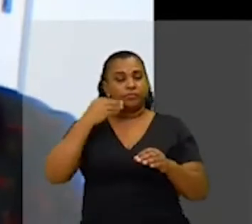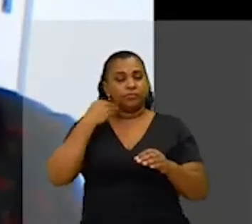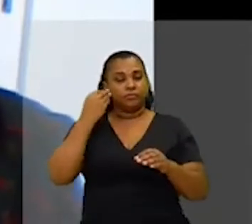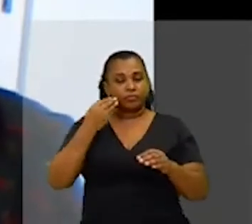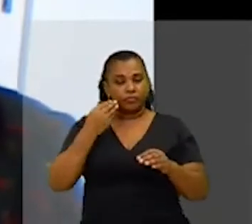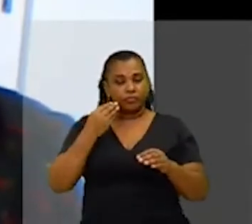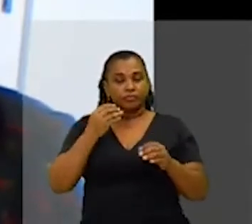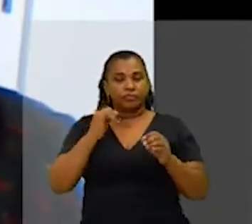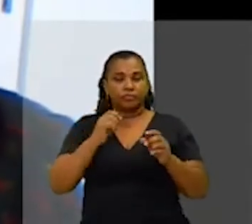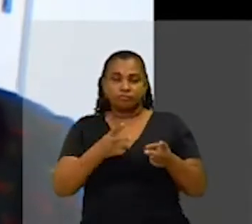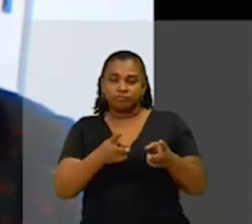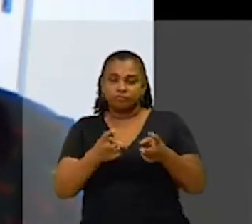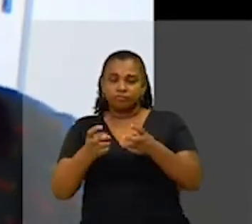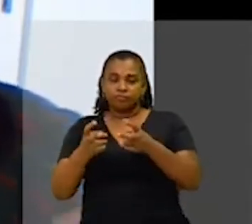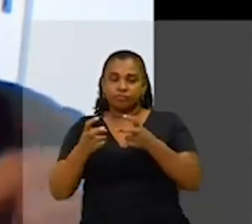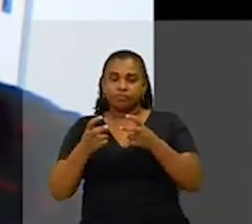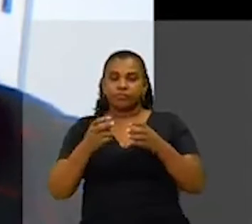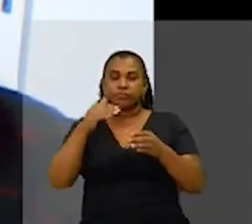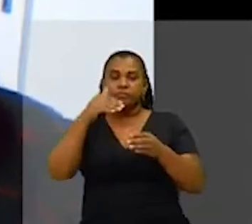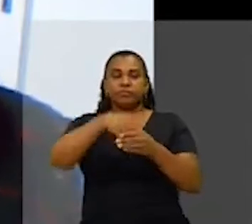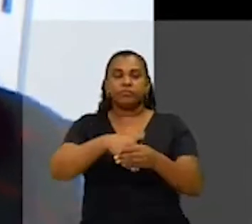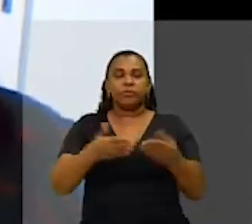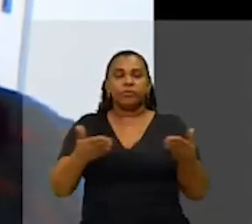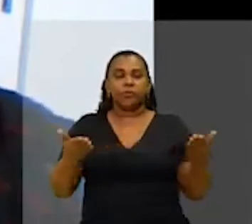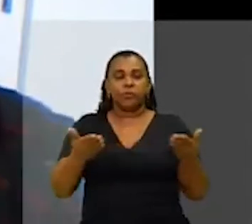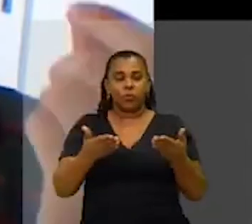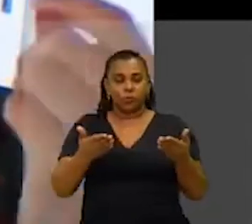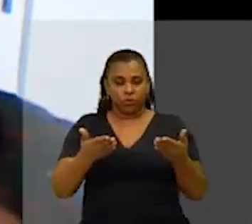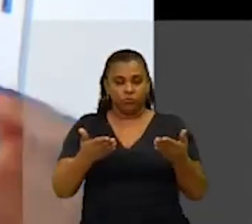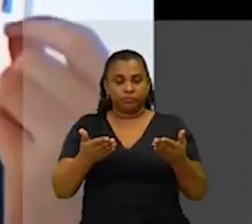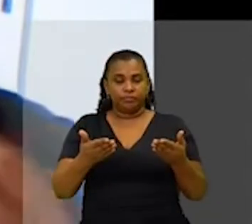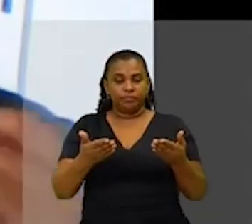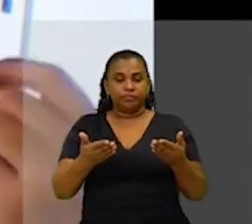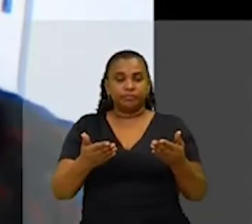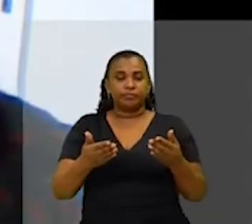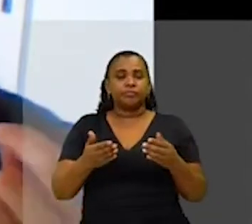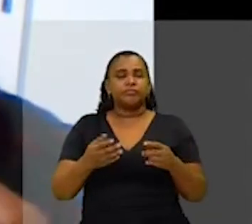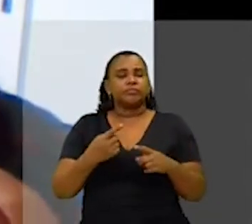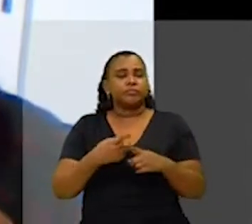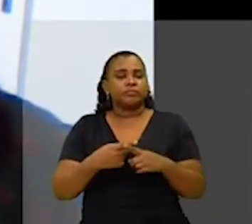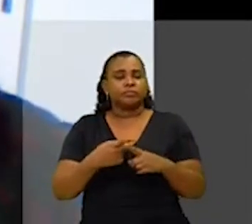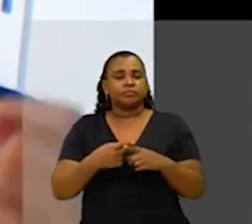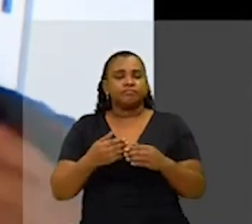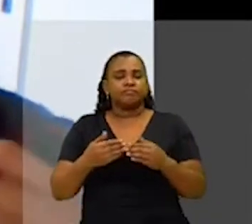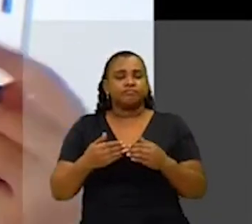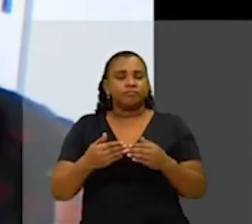hoje residência em vigência até porque a gente tá direitinho que os mandatos coletivos eles